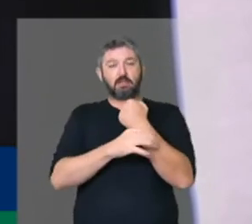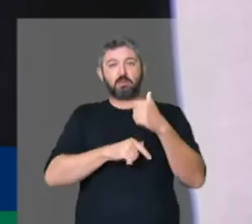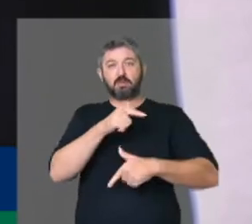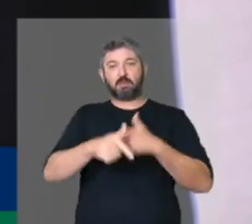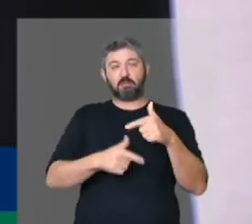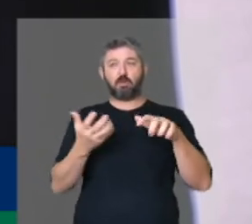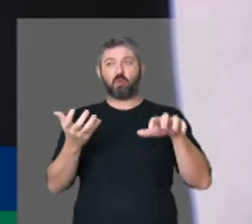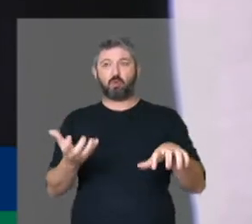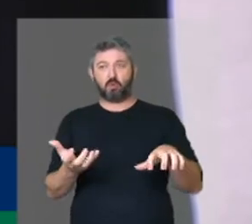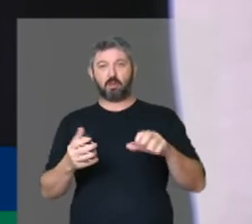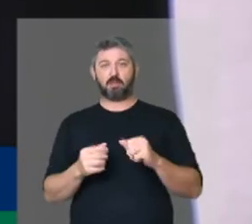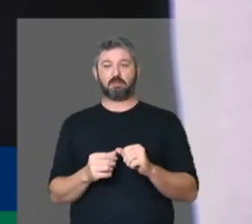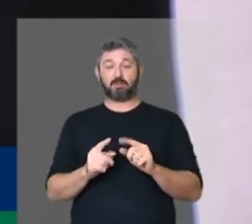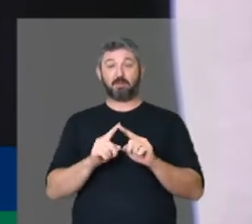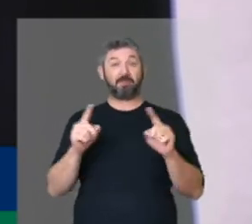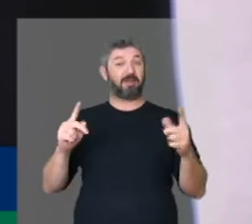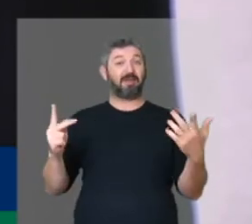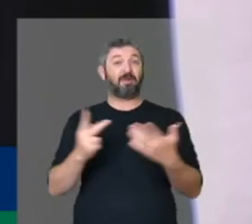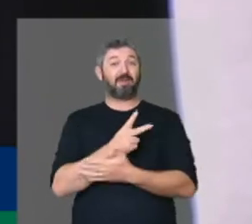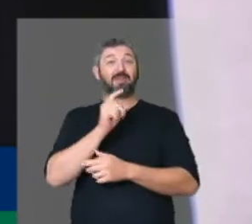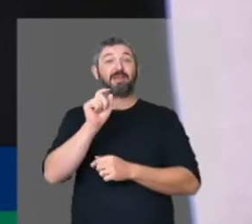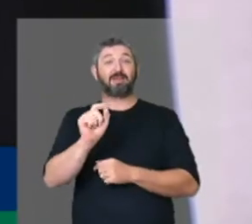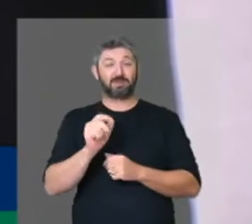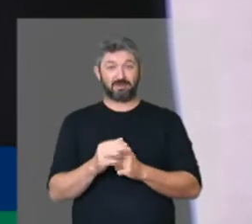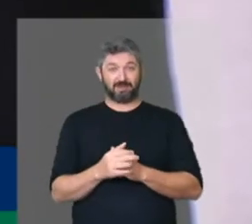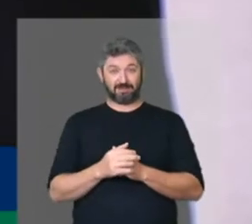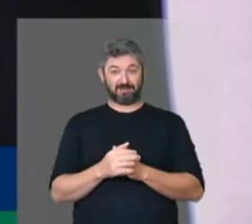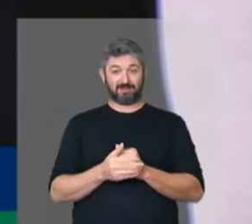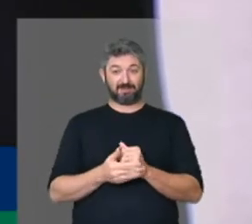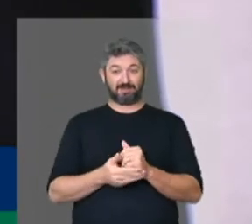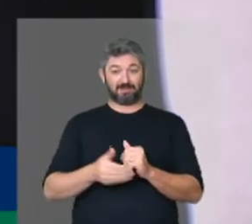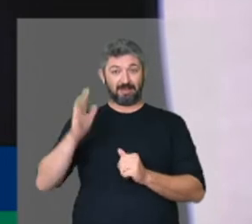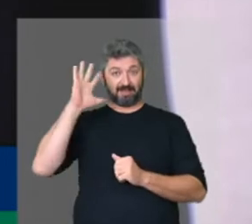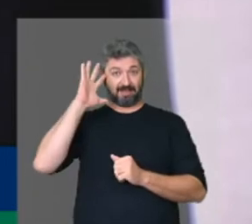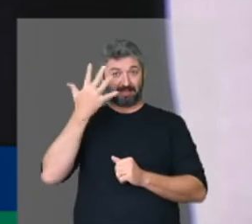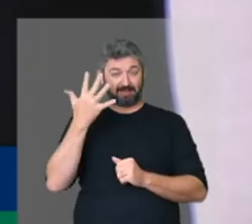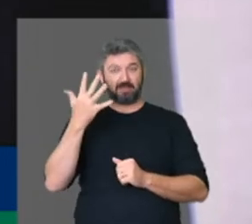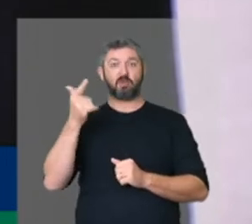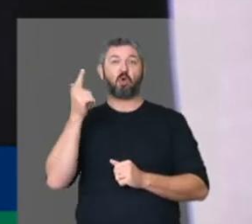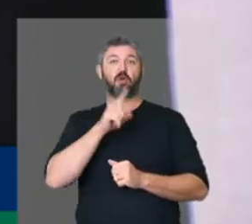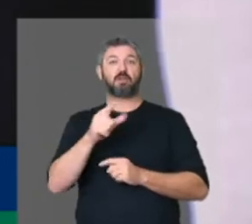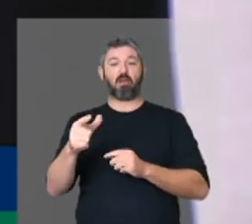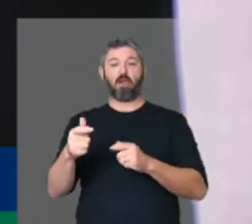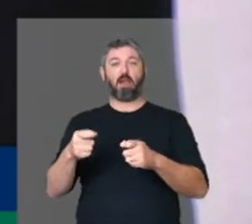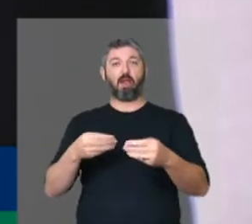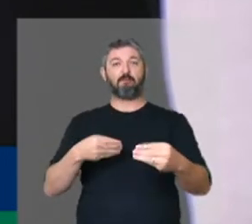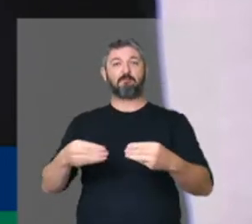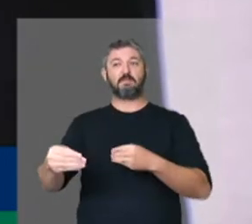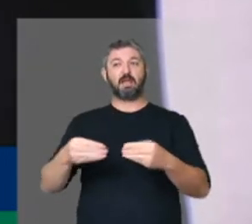GARANTIR O FUNCIONAMENTO DO CONGRESSO. ACONTECE QUE DEPOIS A DECISÃO FOI FLEXIBILIZADA. E NESSE SENTIDO ATO CONJUNTO